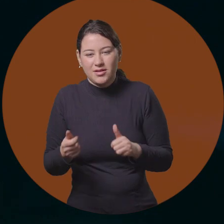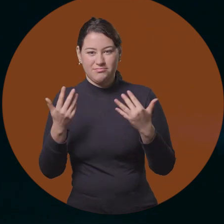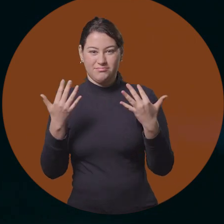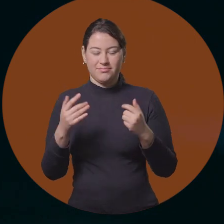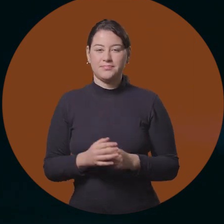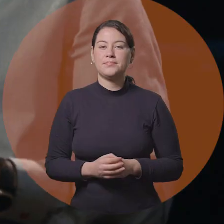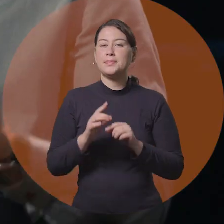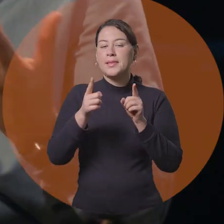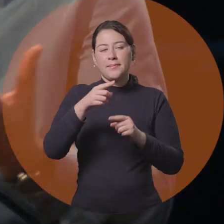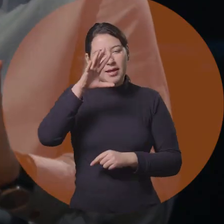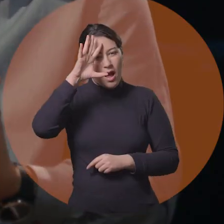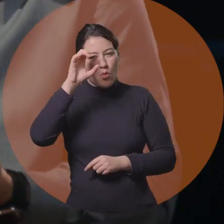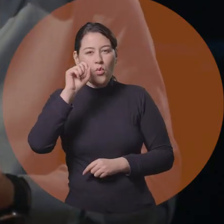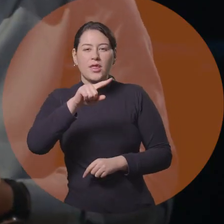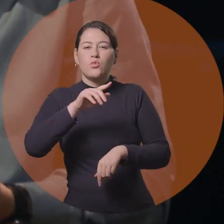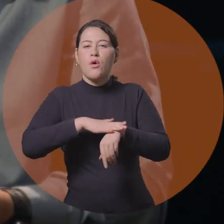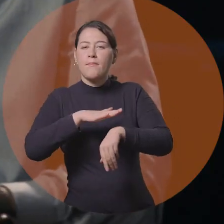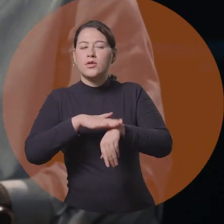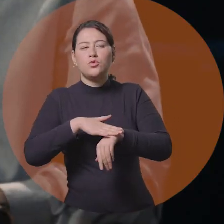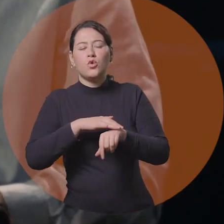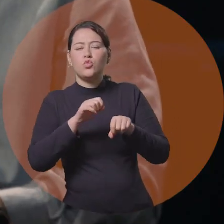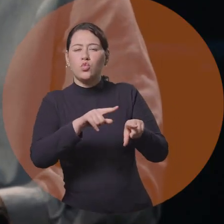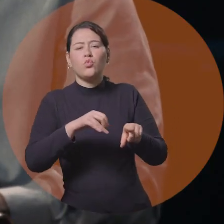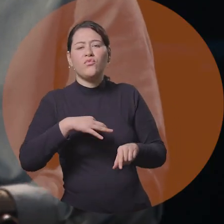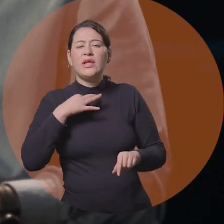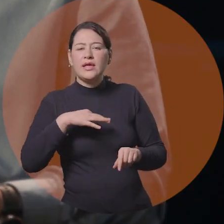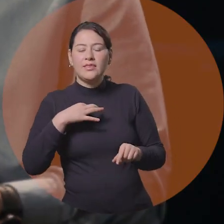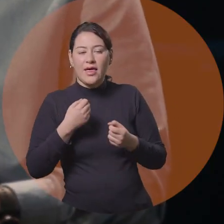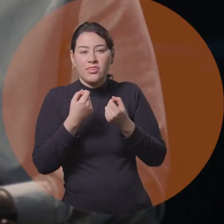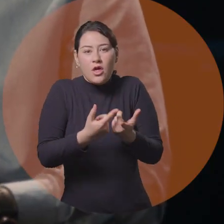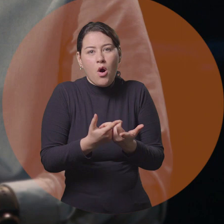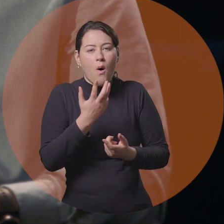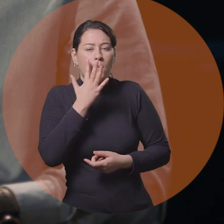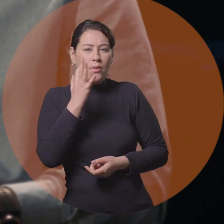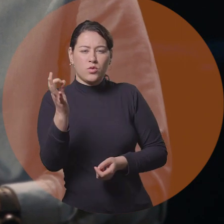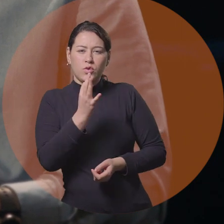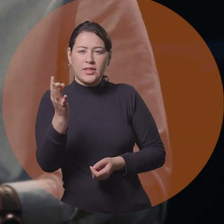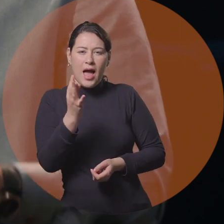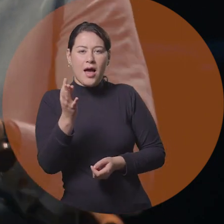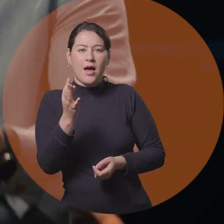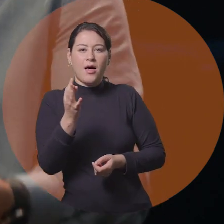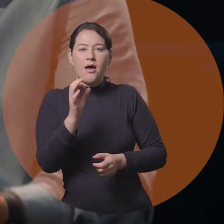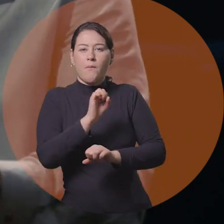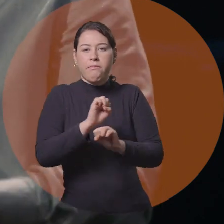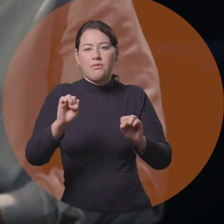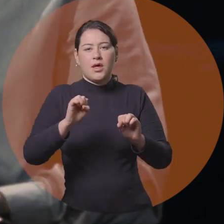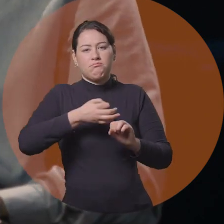También rememorando en qué momento de tu vida se te dio esa oportunidad también de comunicar lo que estabas haciendo.